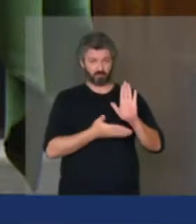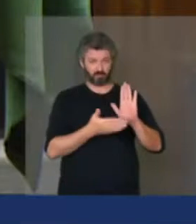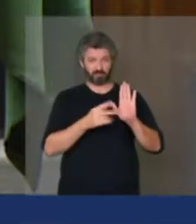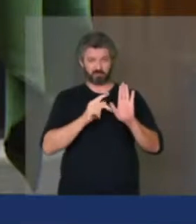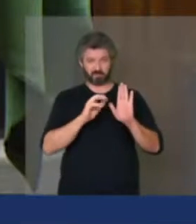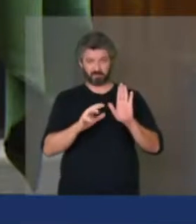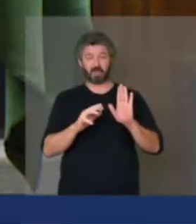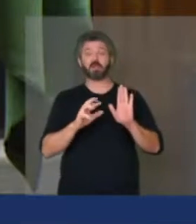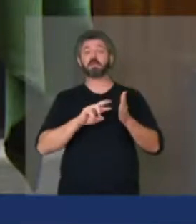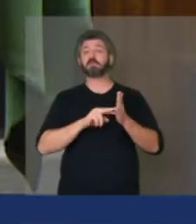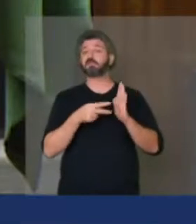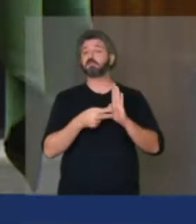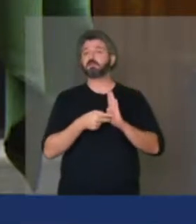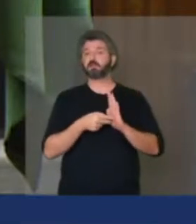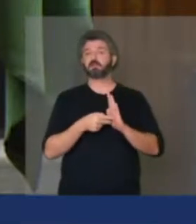DEMOCRATIZAÇÃO DOS RECURSOS. RECONHECER... O CHÃO QUE SE